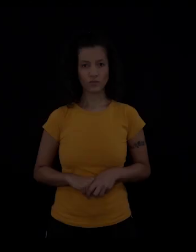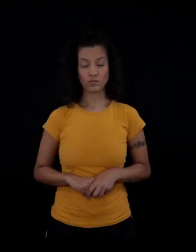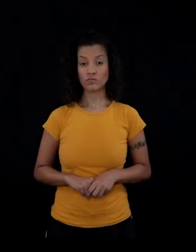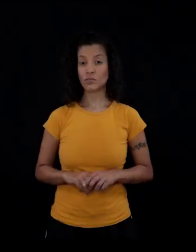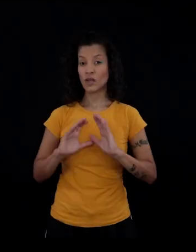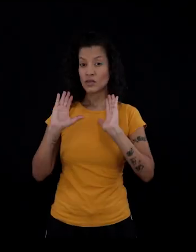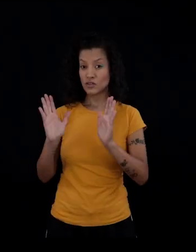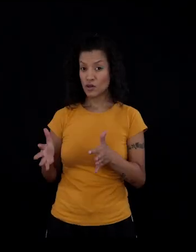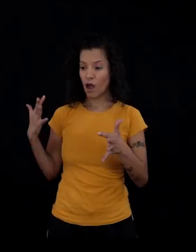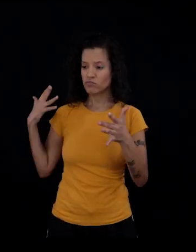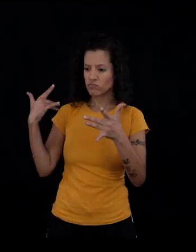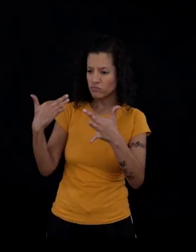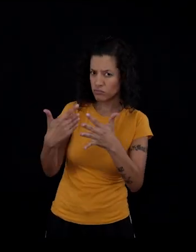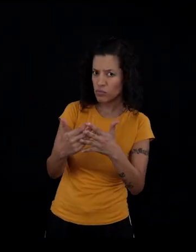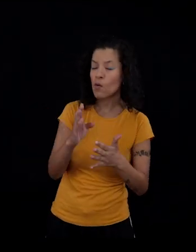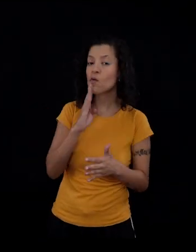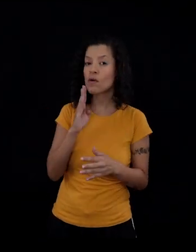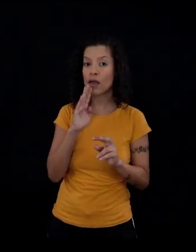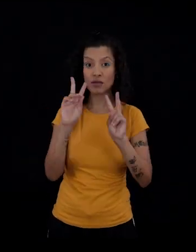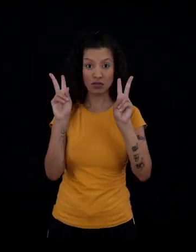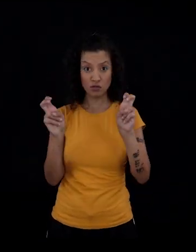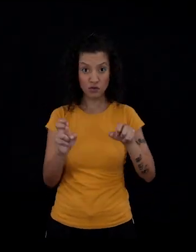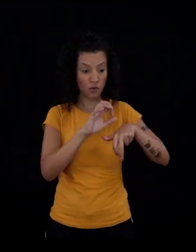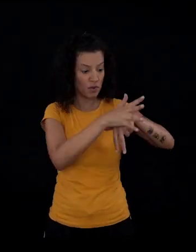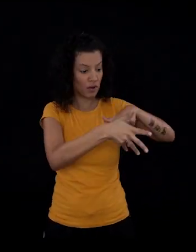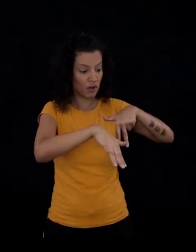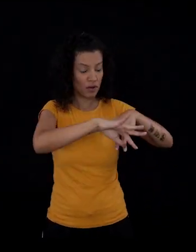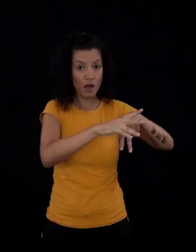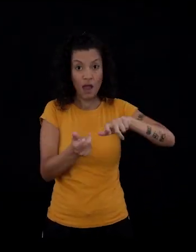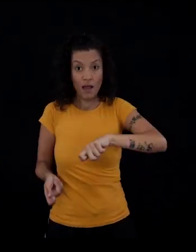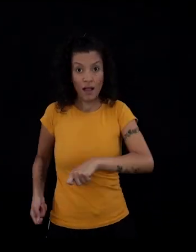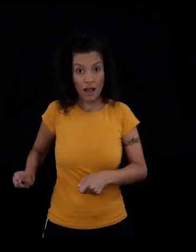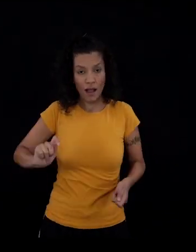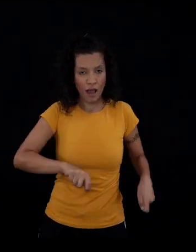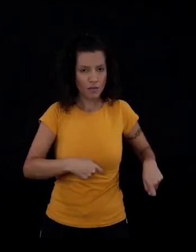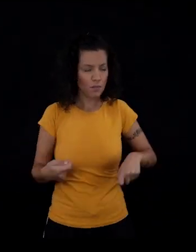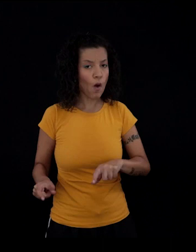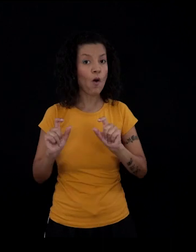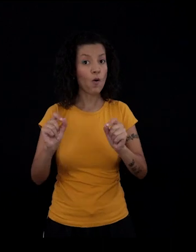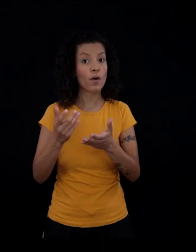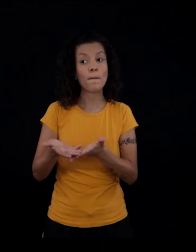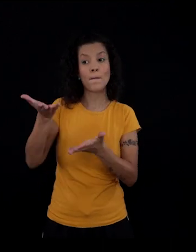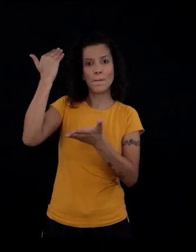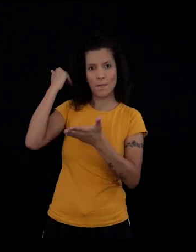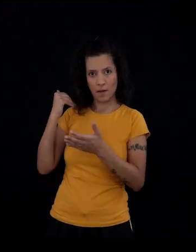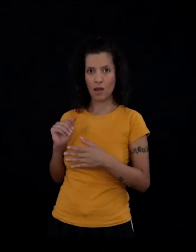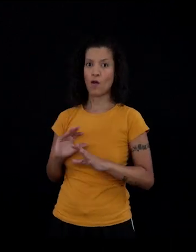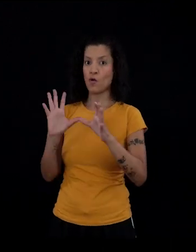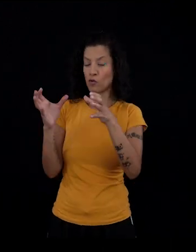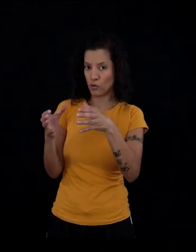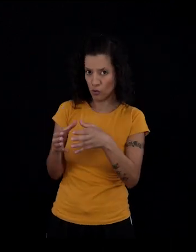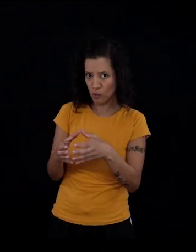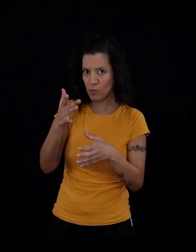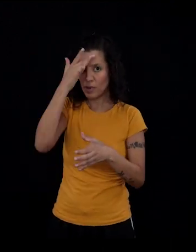Pelo que a gente sabe sobre o carimbó, ele é um movimento que os pescadores ou agricultores